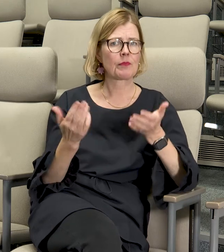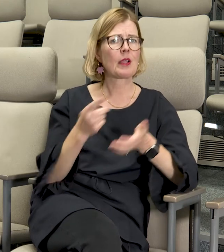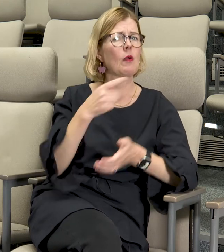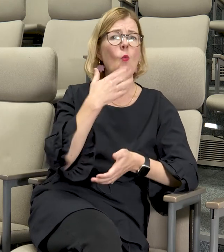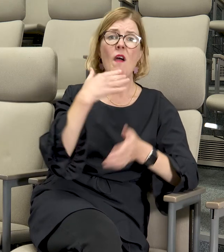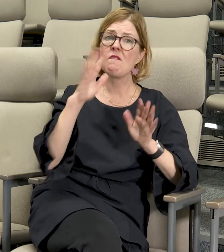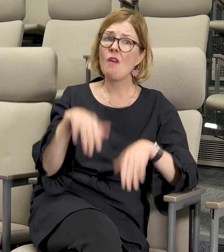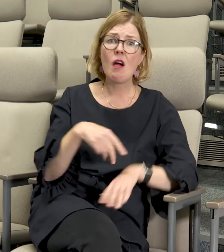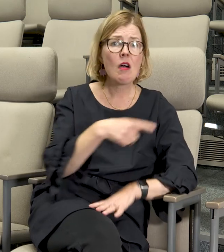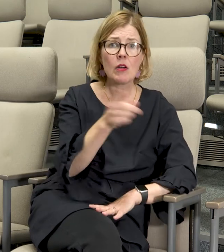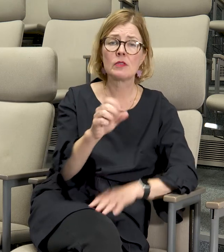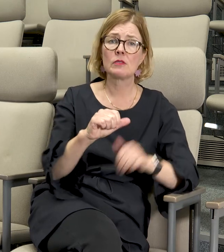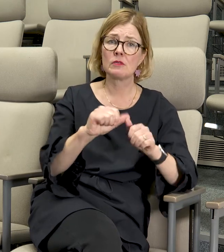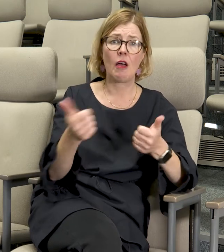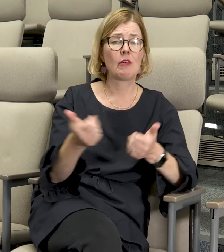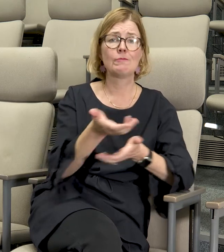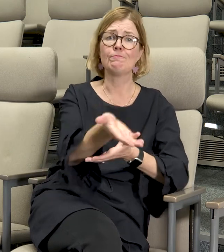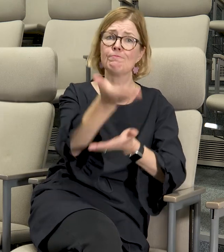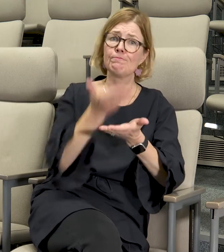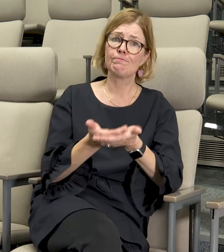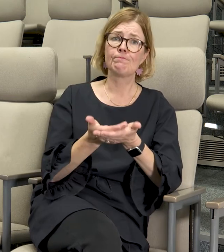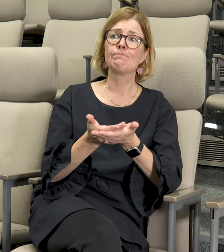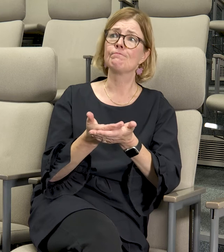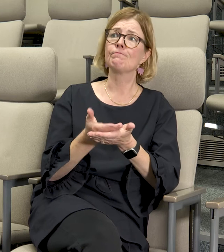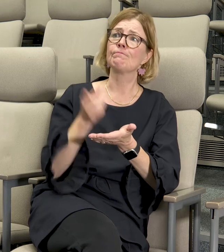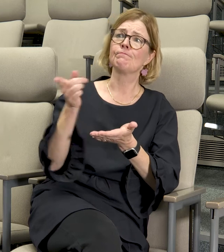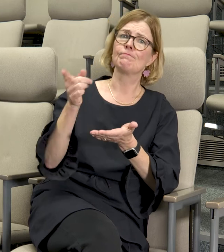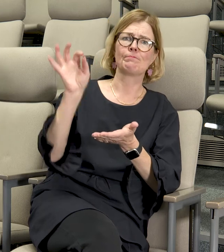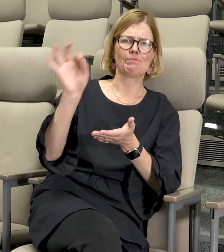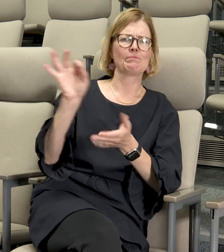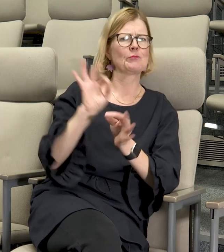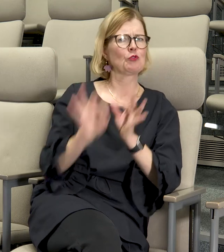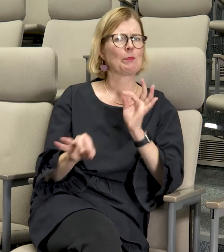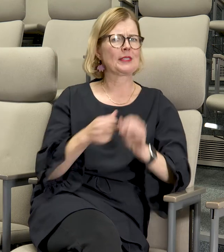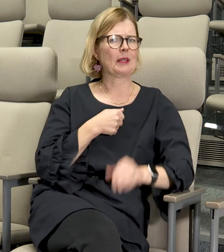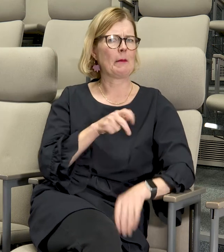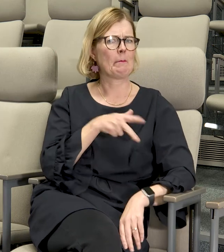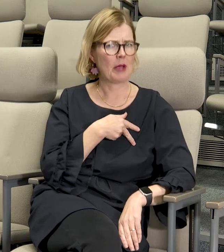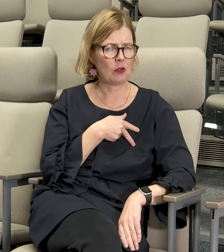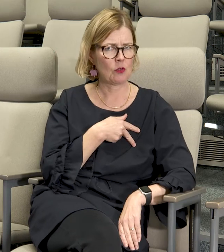Kuka tahansa voi ehdottaa palkinnon saajaa.